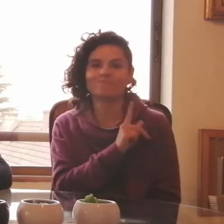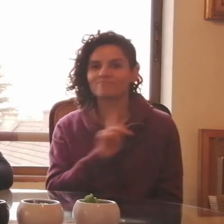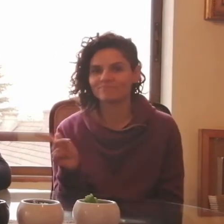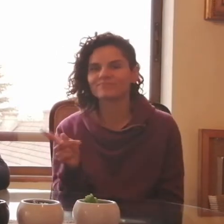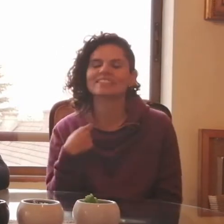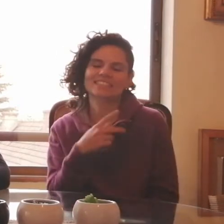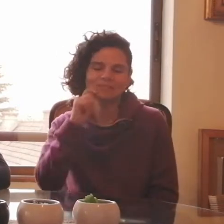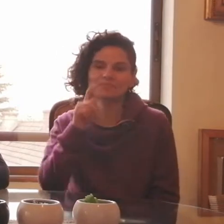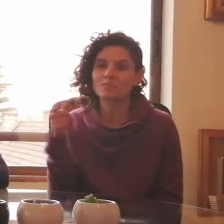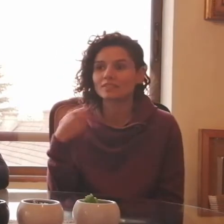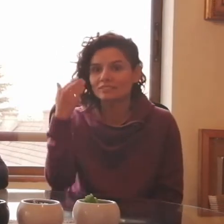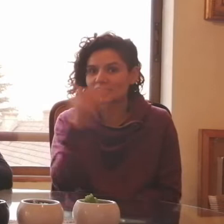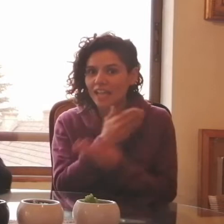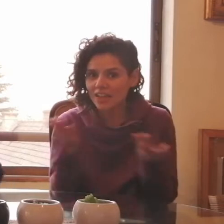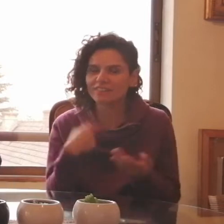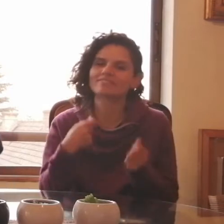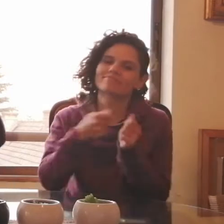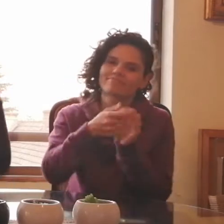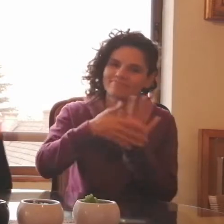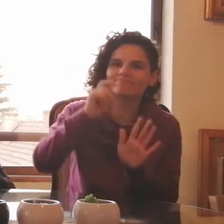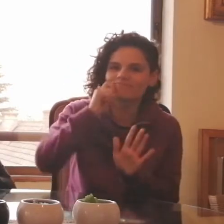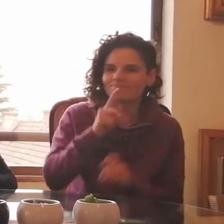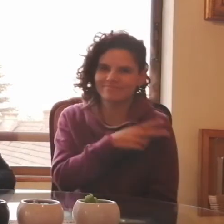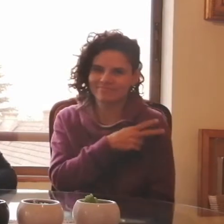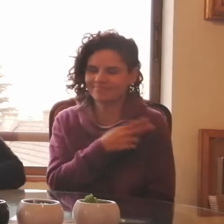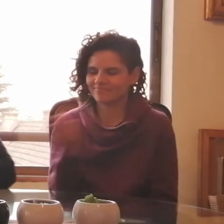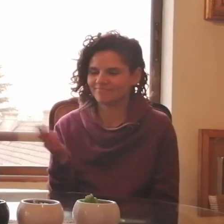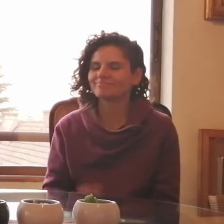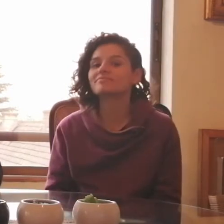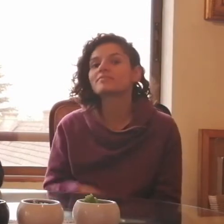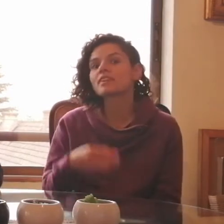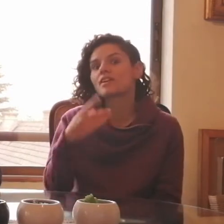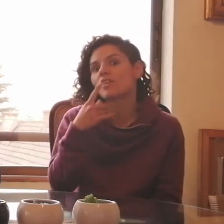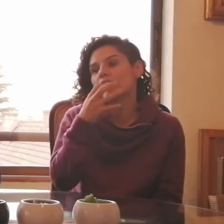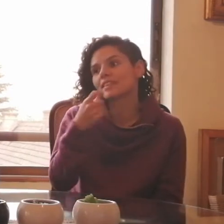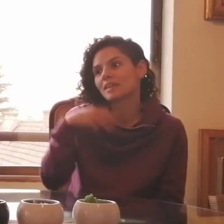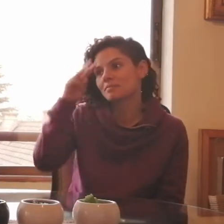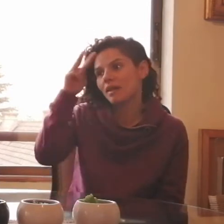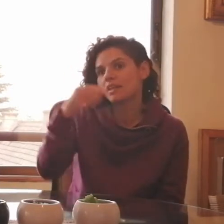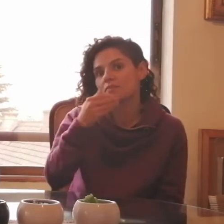en lengua de señas. Le vamos a decir a la Maca que en algún momento me ponga uno a mi,